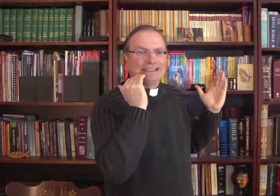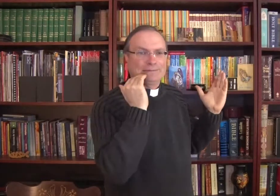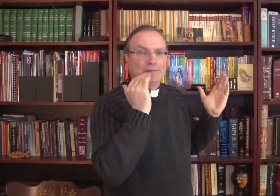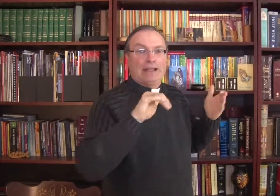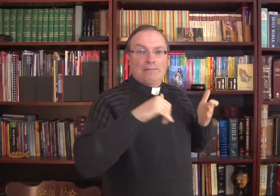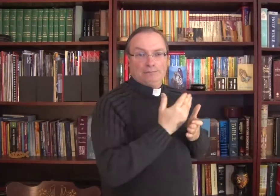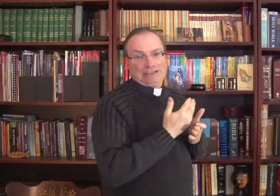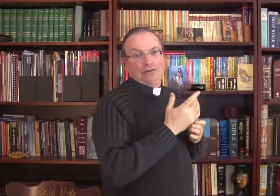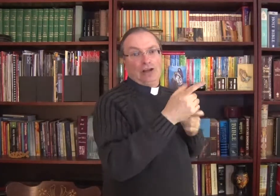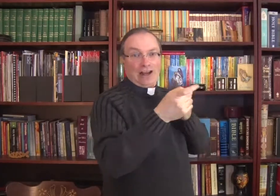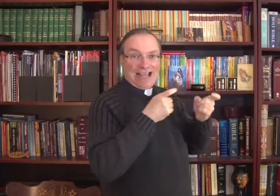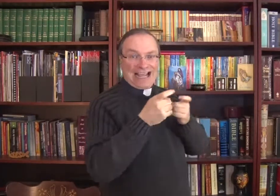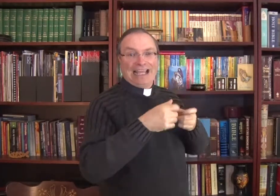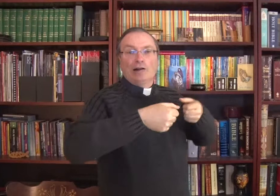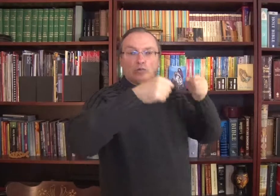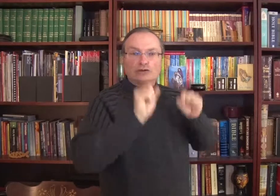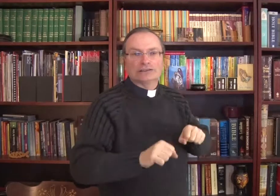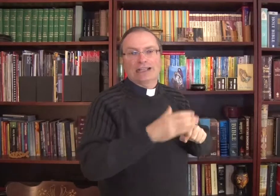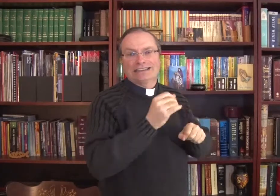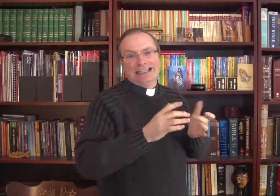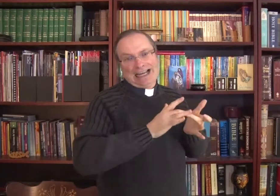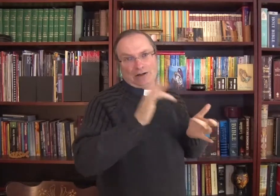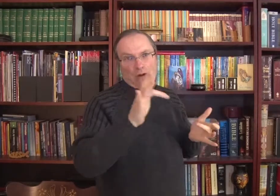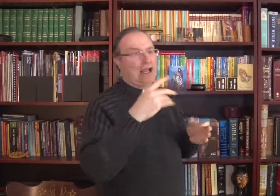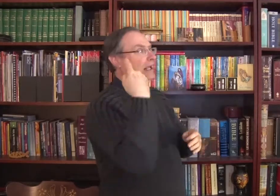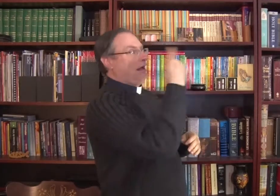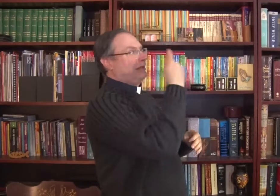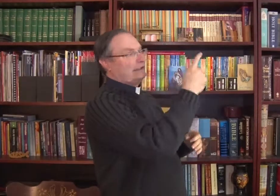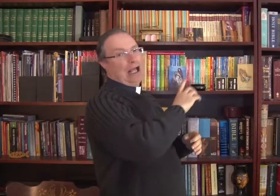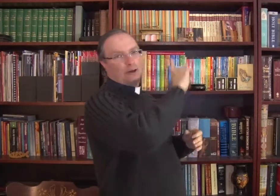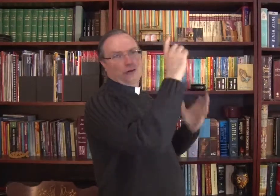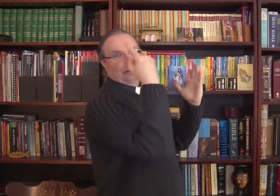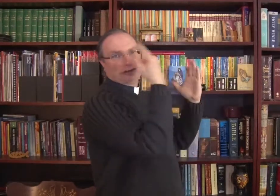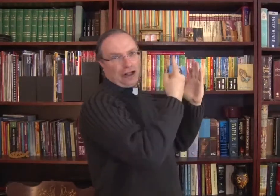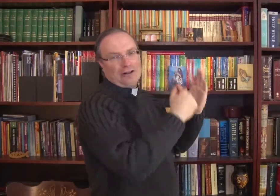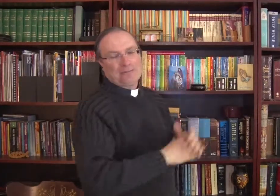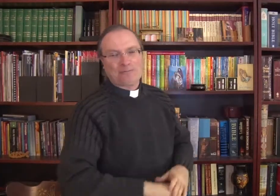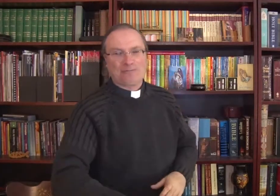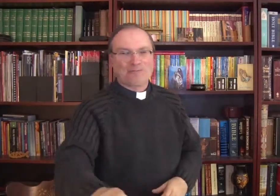parce que le règne, la puissance et la gloire appartiennent à Dieu seul.